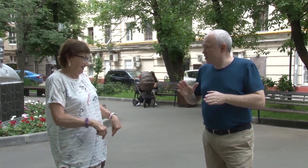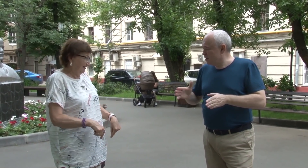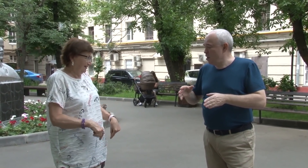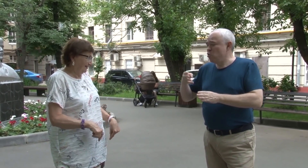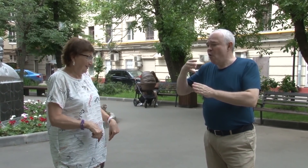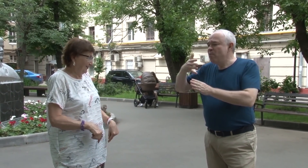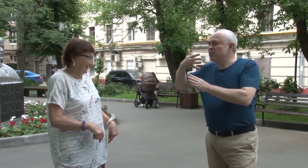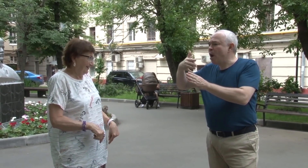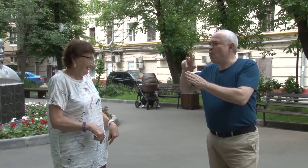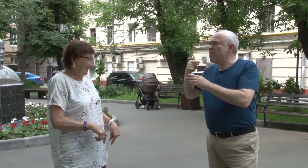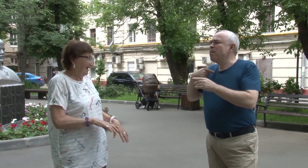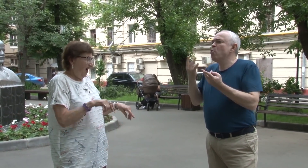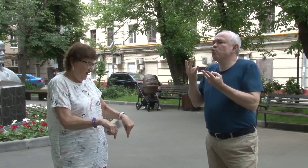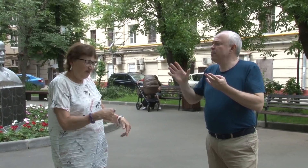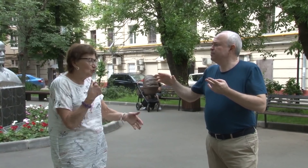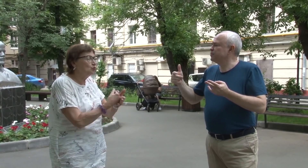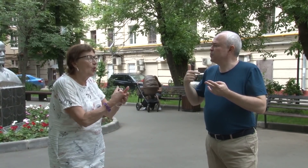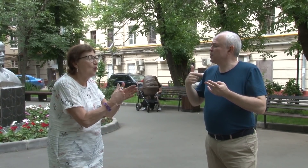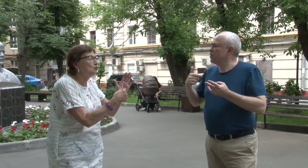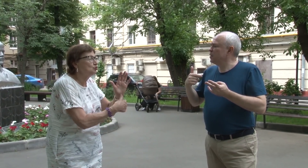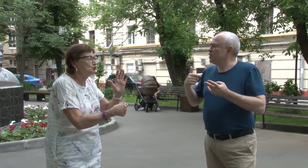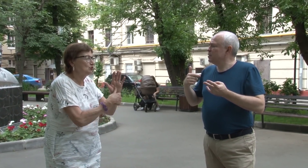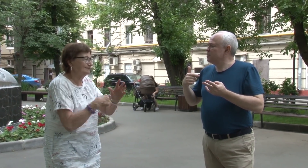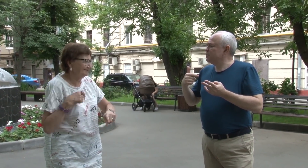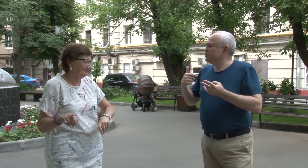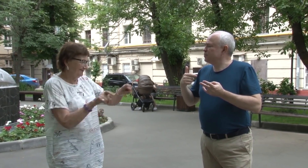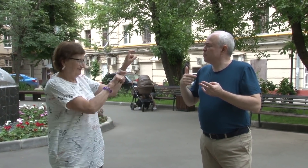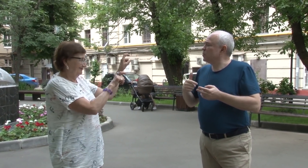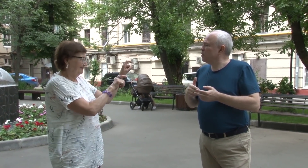Росла здесь до 1966 года, когда переехала.